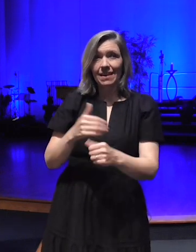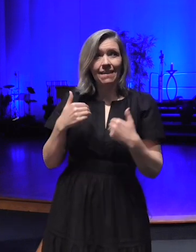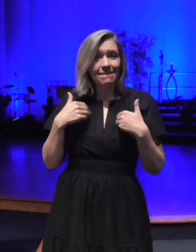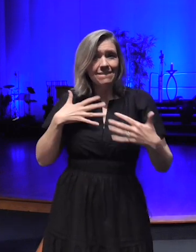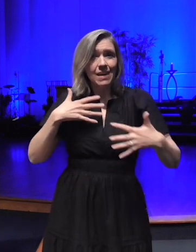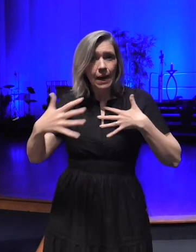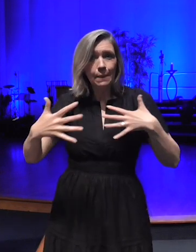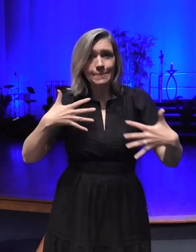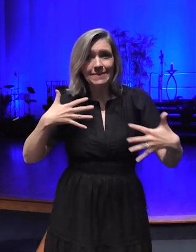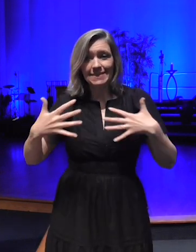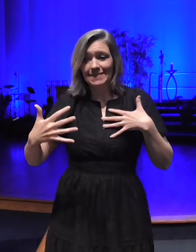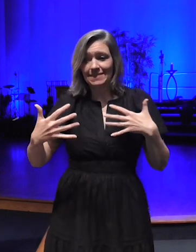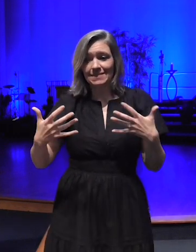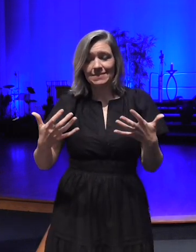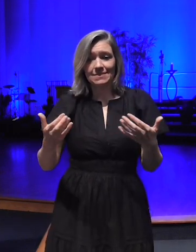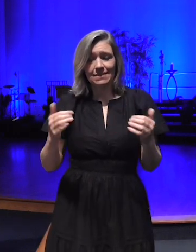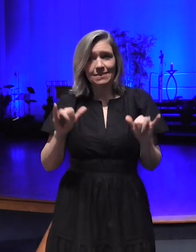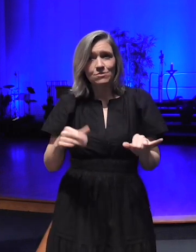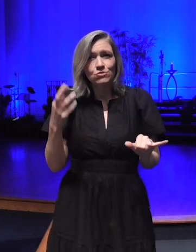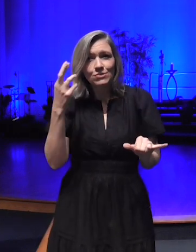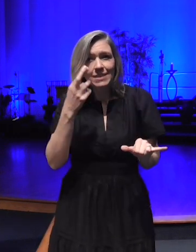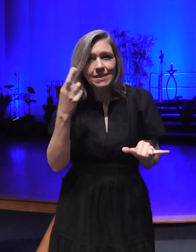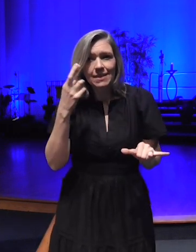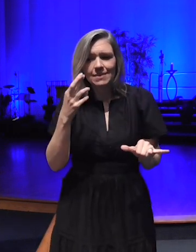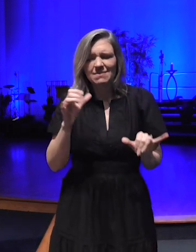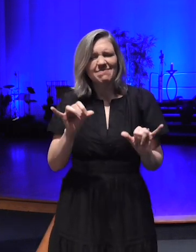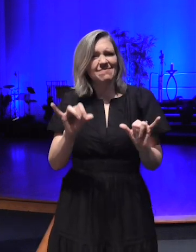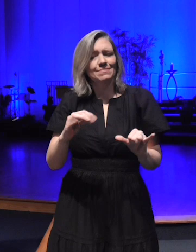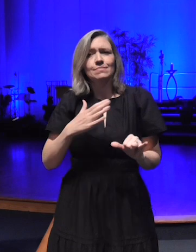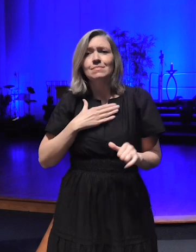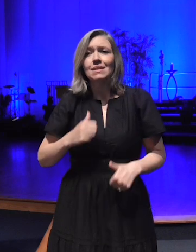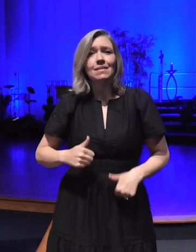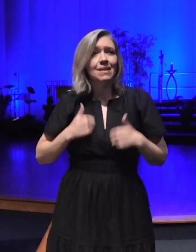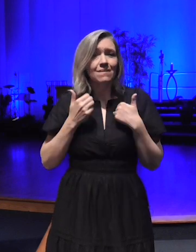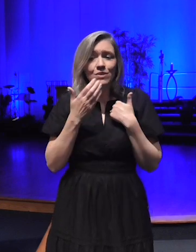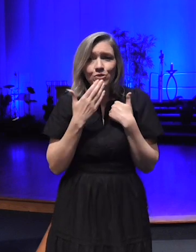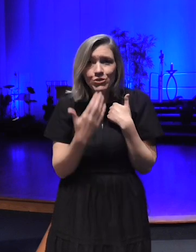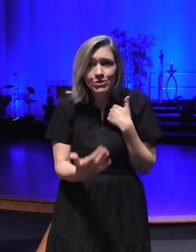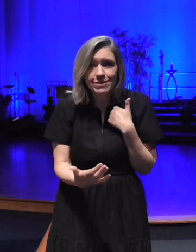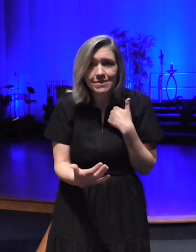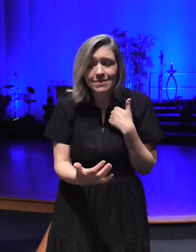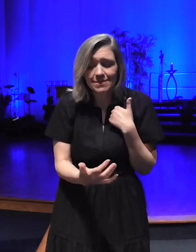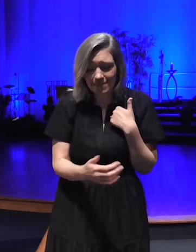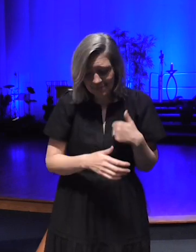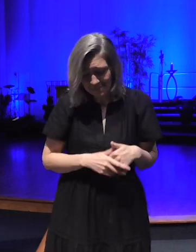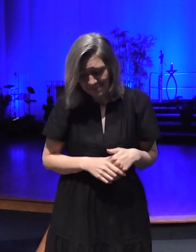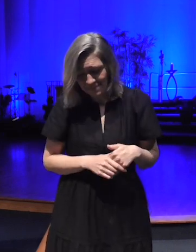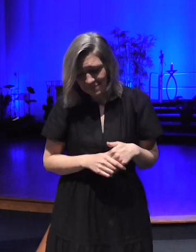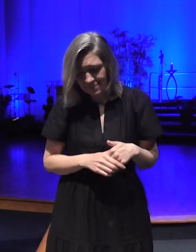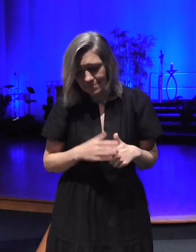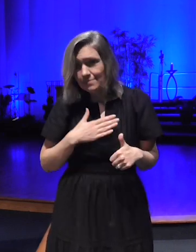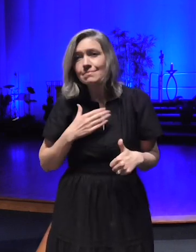comprensión de lo buena que es mi vida y que mi vida nunca podrá ser definido por mi